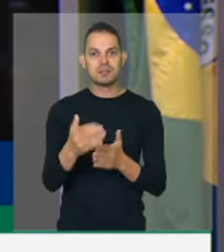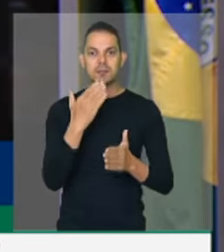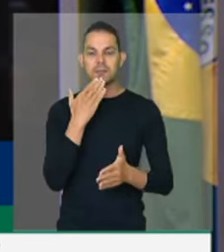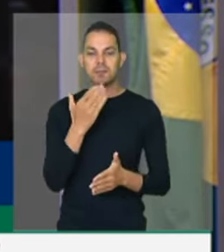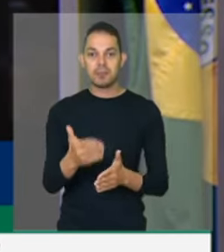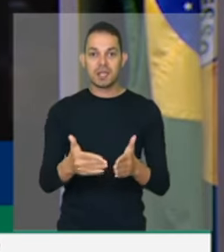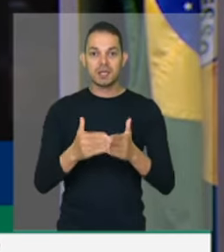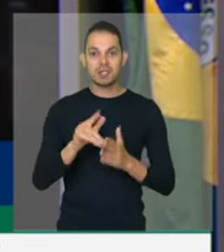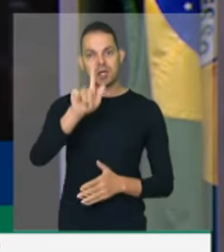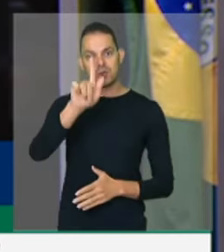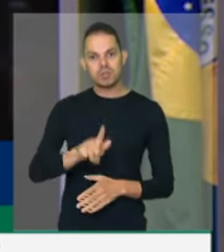OUTRAS PROPOSTAS. A EMENDA N° 11 DO DEPUTADO DARCY DE MATOS